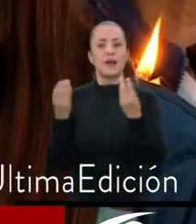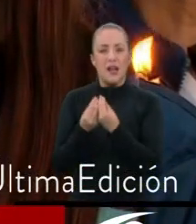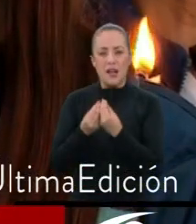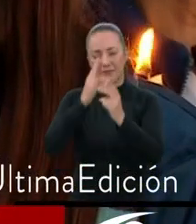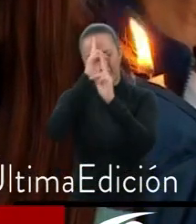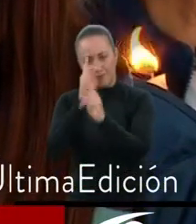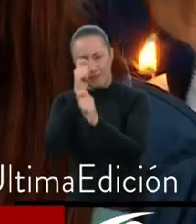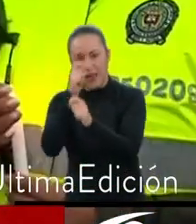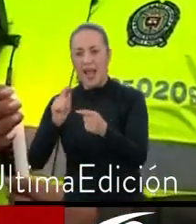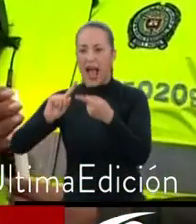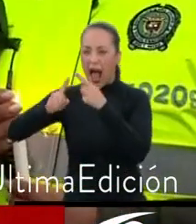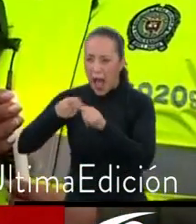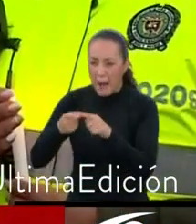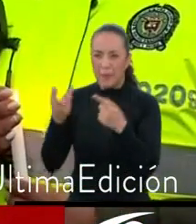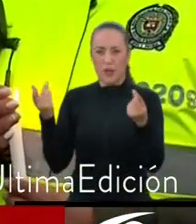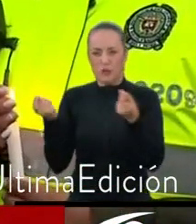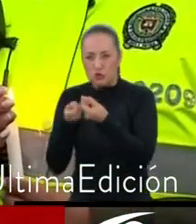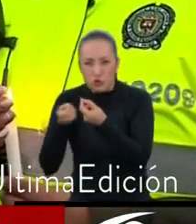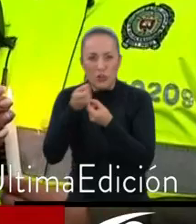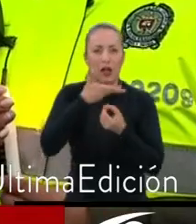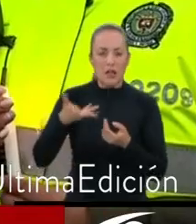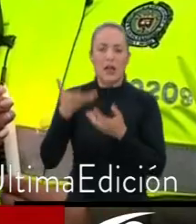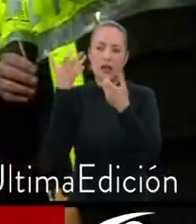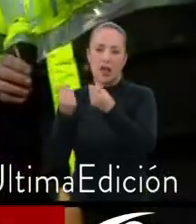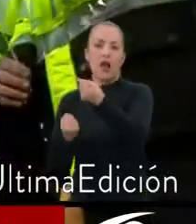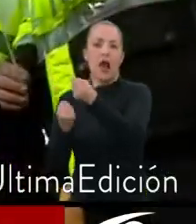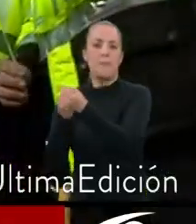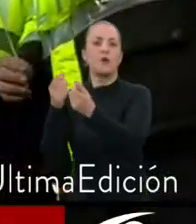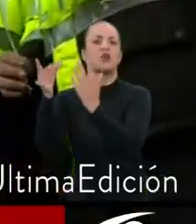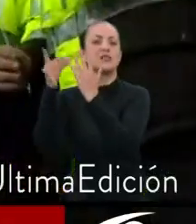, con la comunidad, si se puede dar cuenta cómo está la ciudadanía acá acompañándonos.